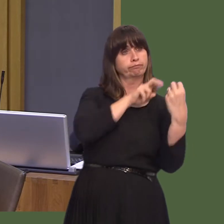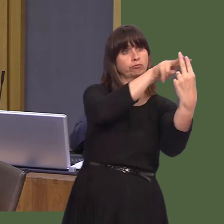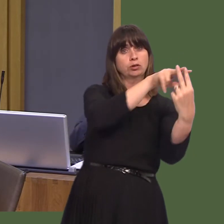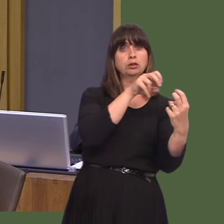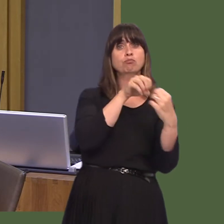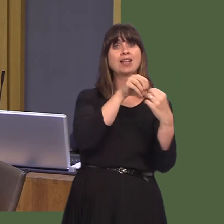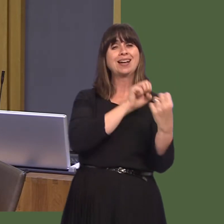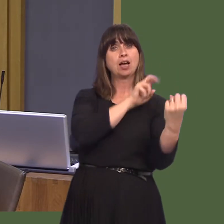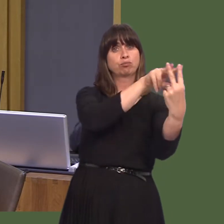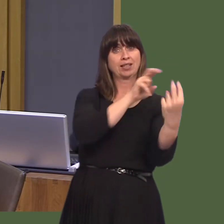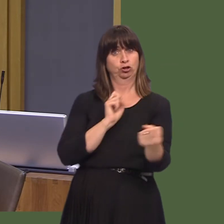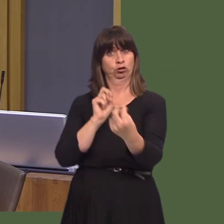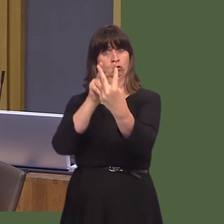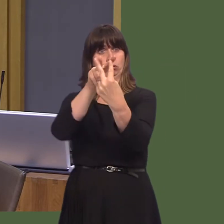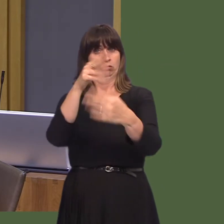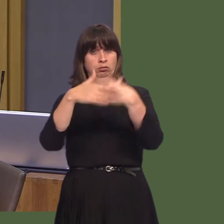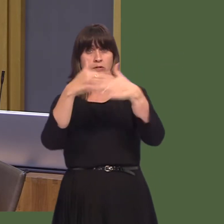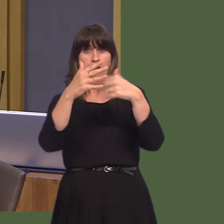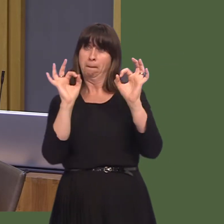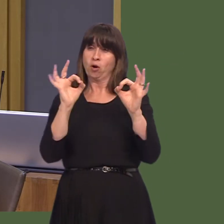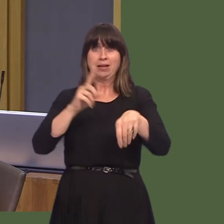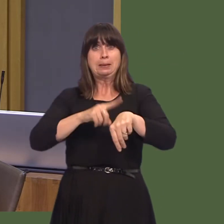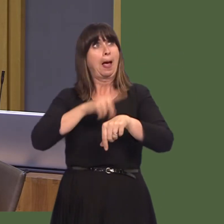chi fel Prif Weinidog y gallwch chi, mewn cydweithrediad ‚'r Gweinidog dros dreftadaeth,